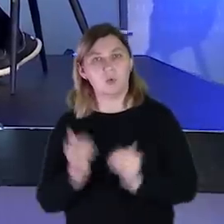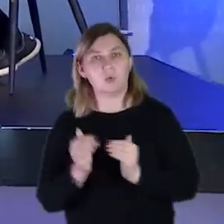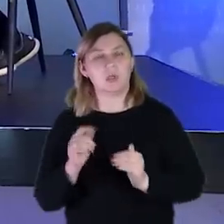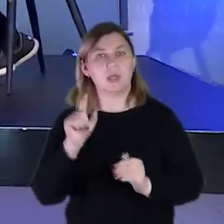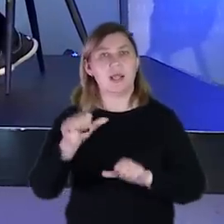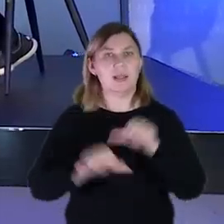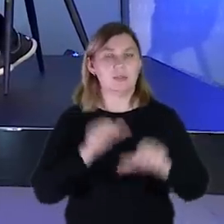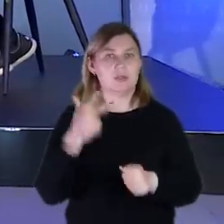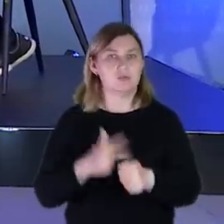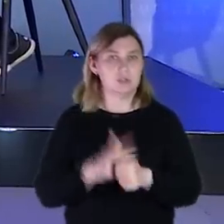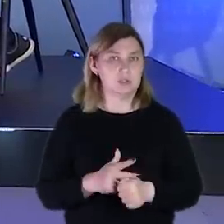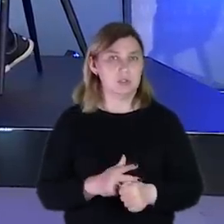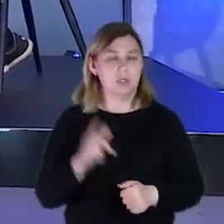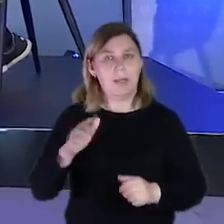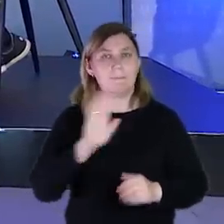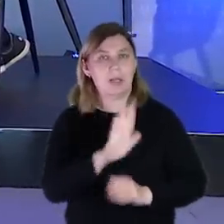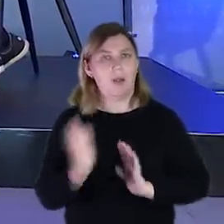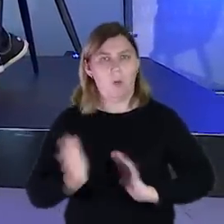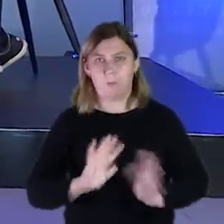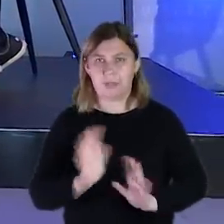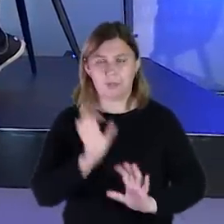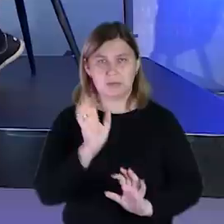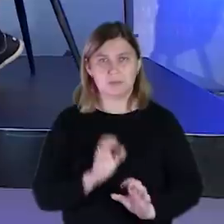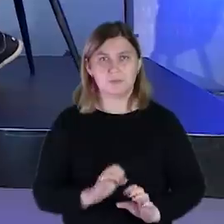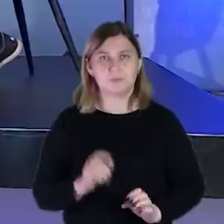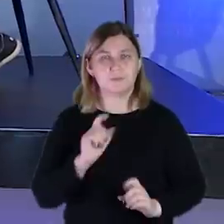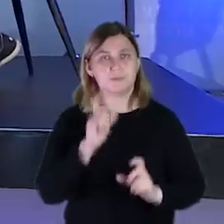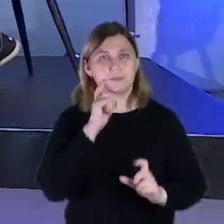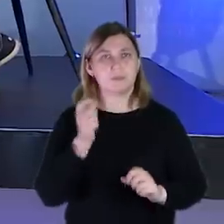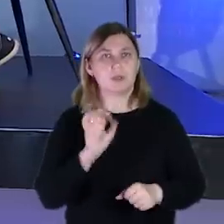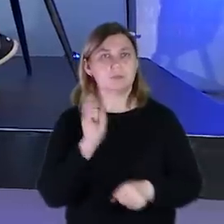funkcjonować latach trzydziestych byli otoczeni ścisłą opieką kontrwywiadu SRI.